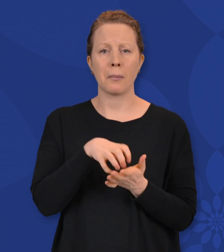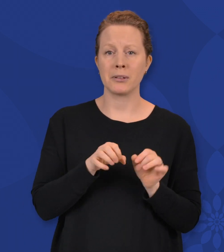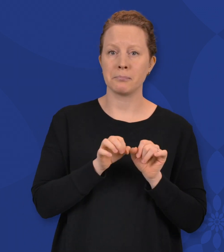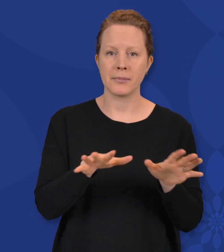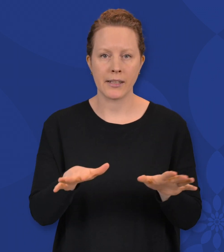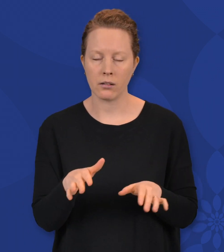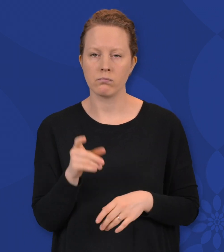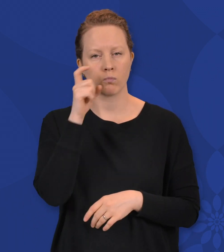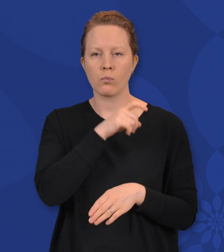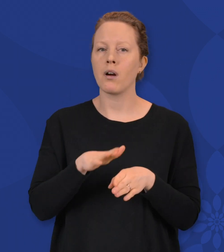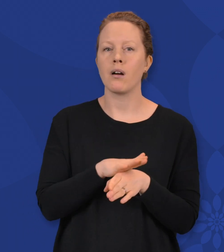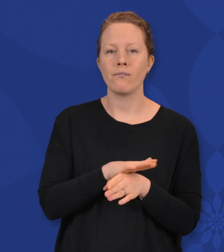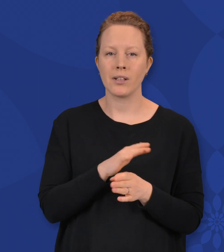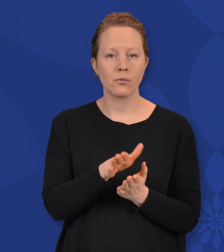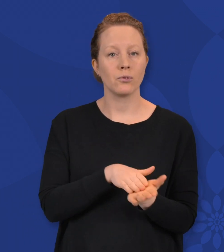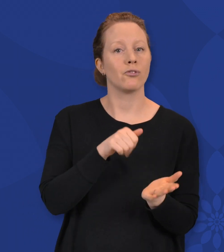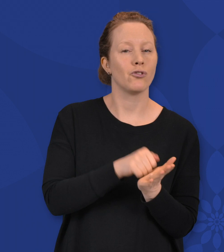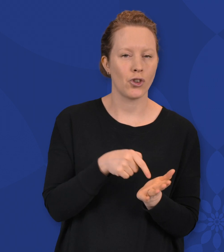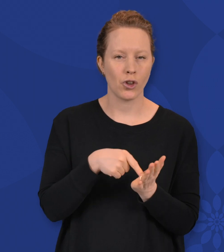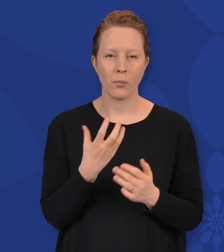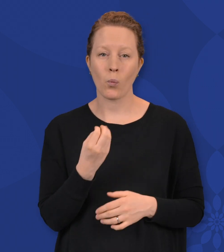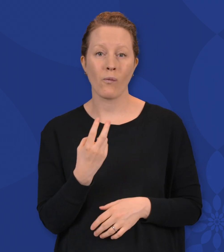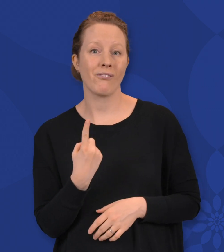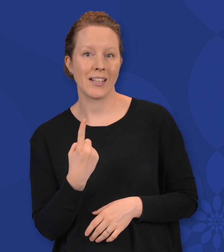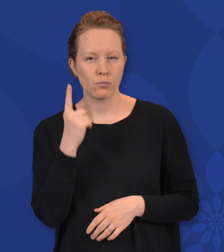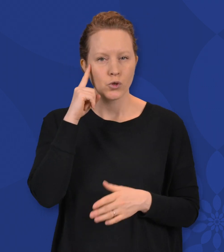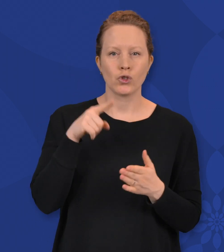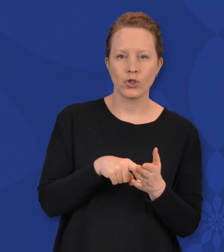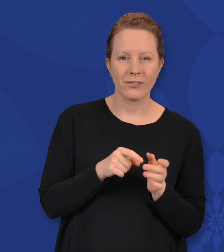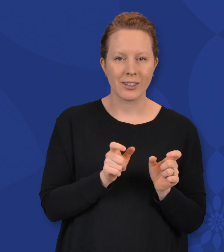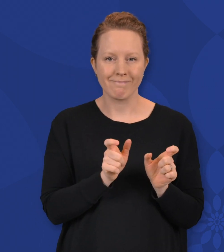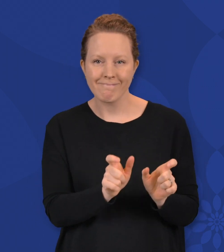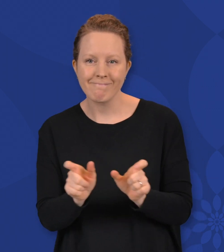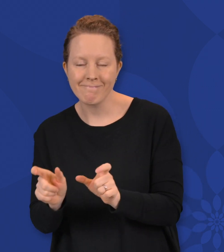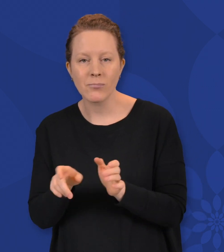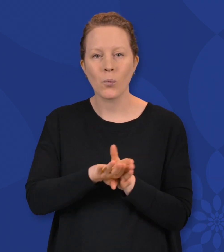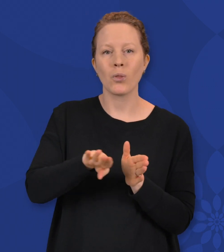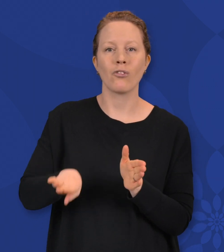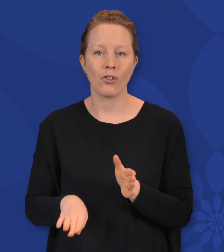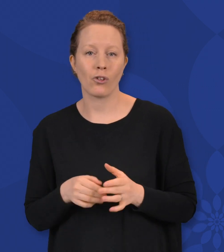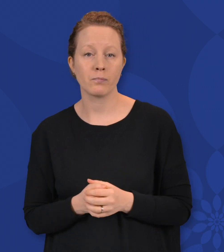med samhällsspridning inte är möjligt att genom användning av covidintyg göra undantag -